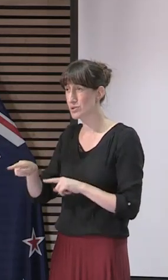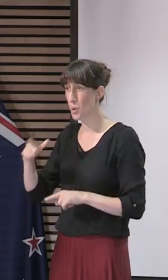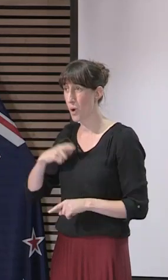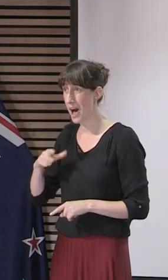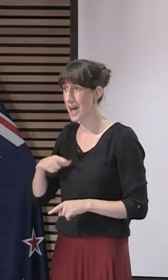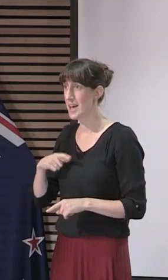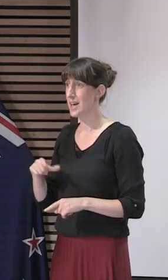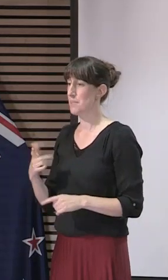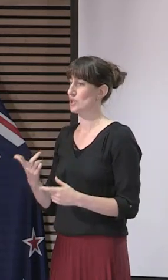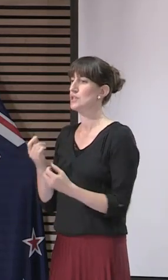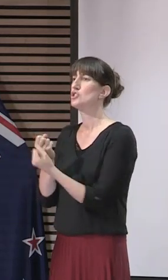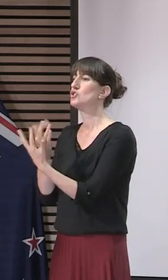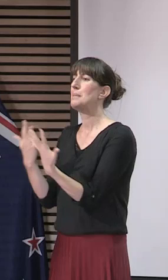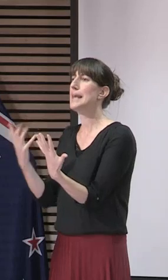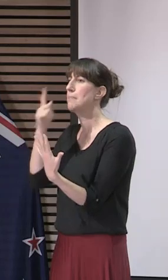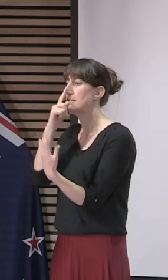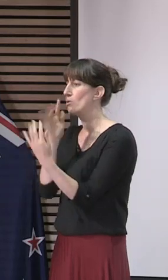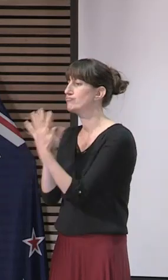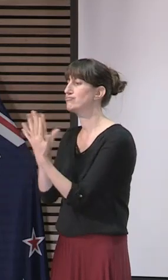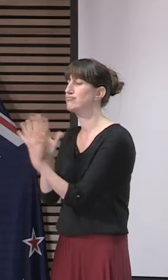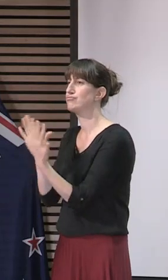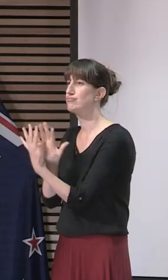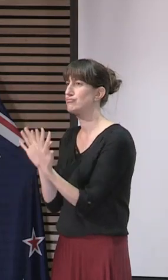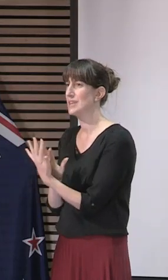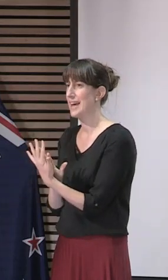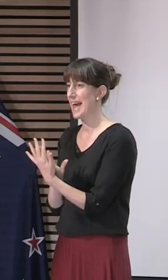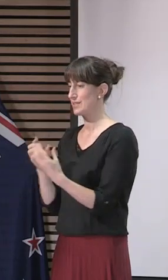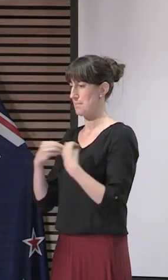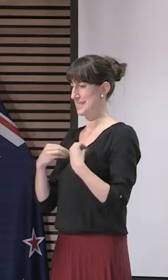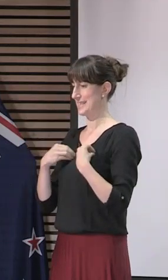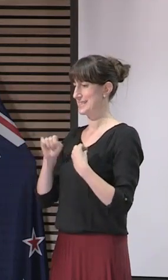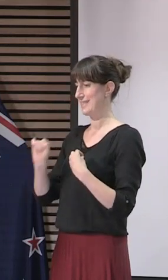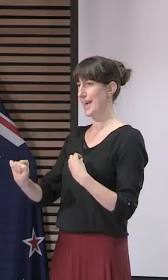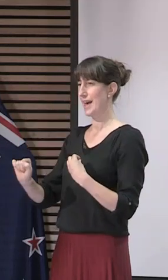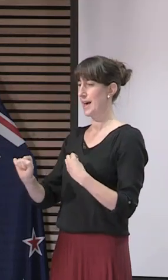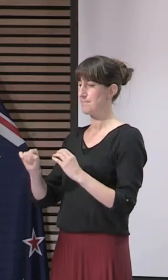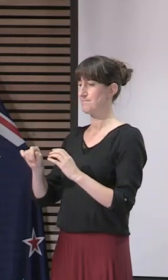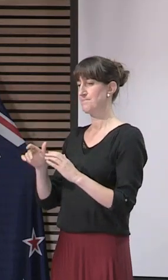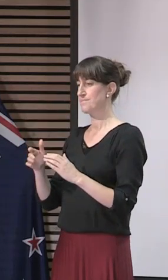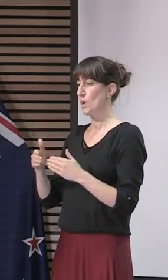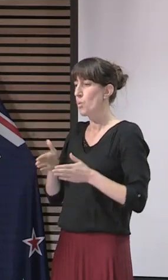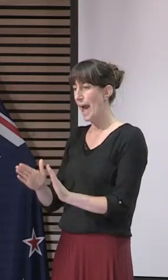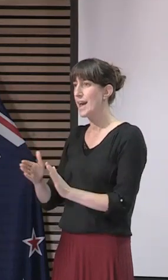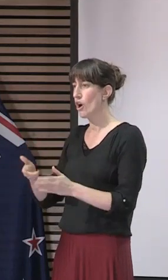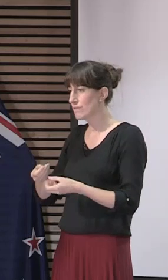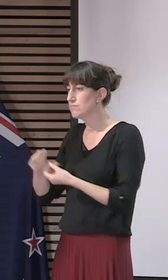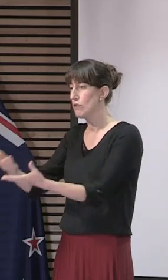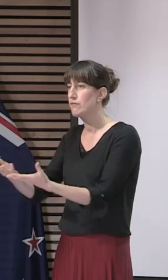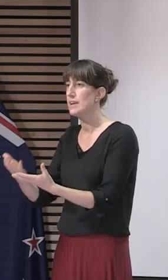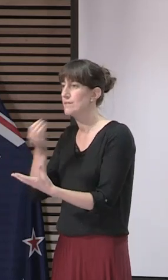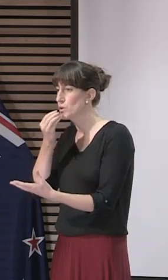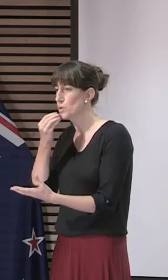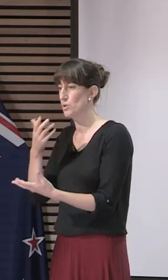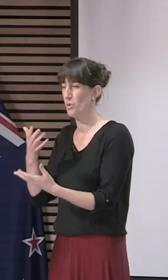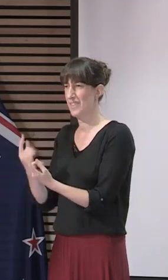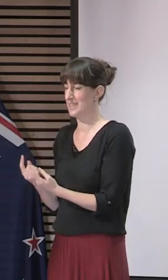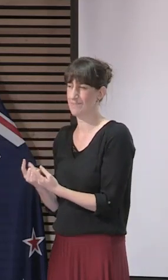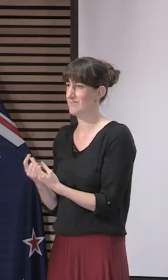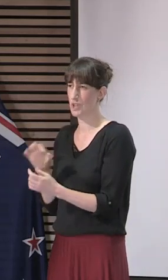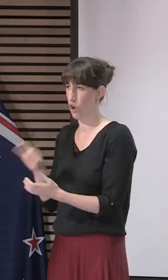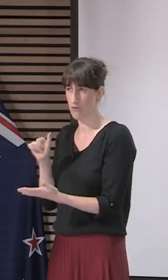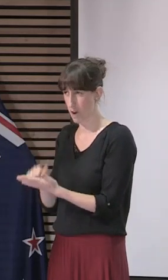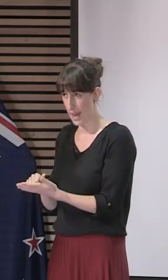umanga kaore i te eke ki nga